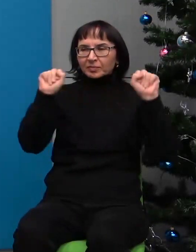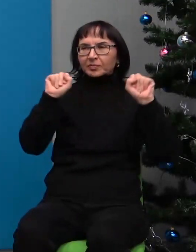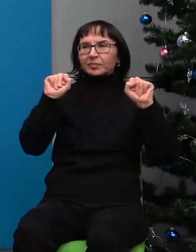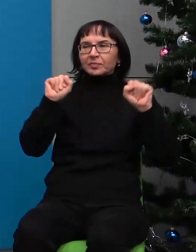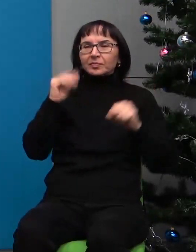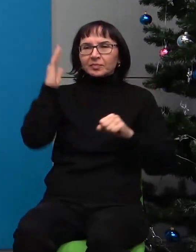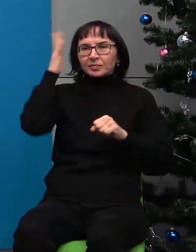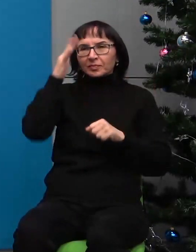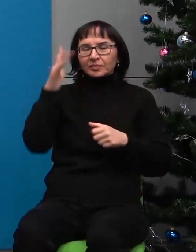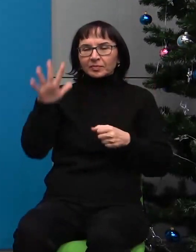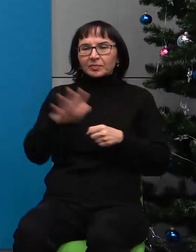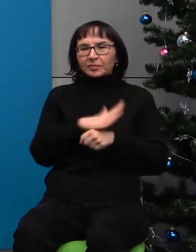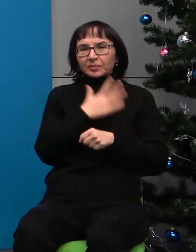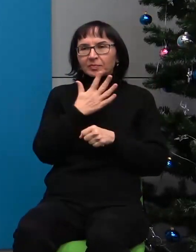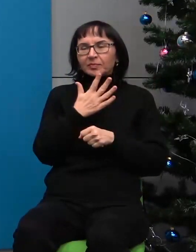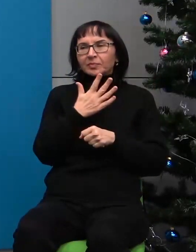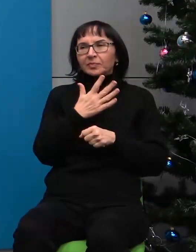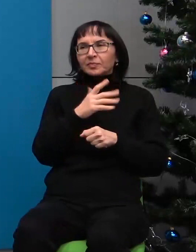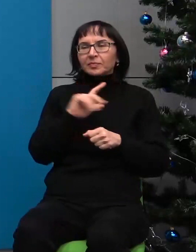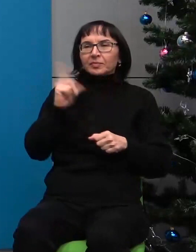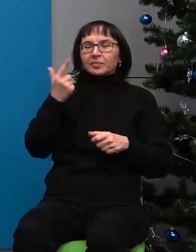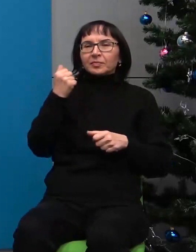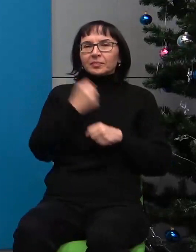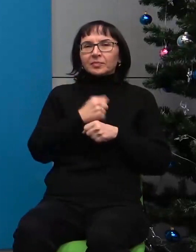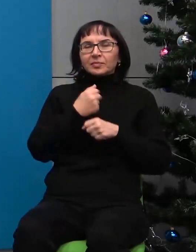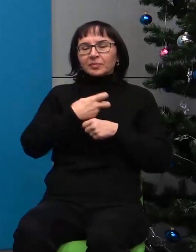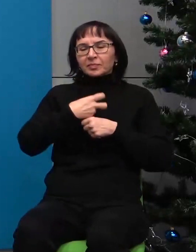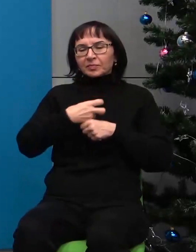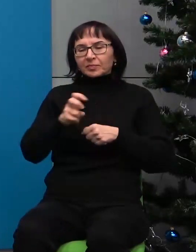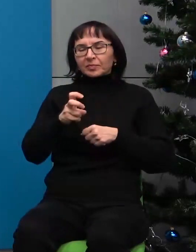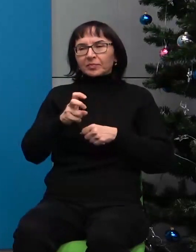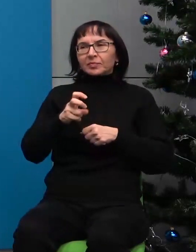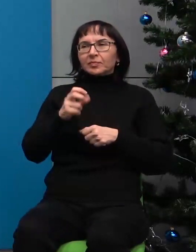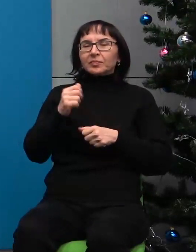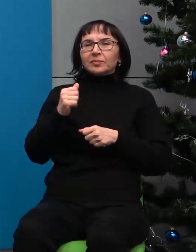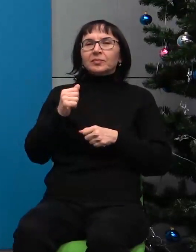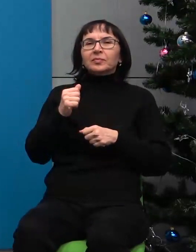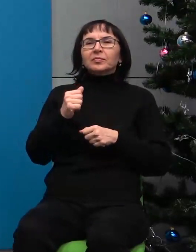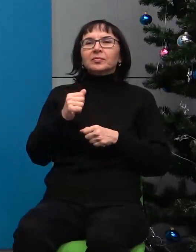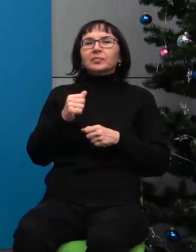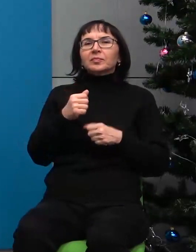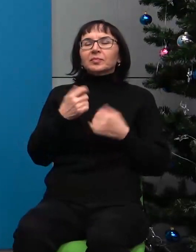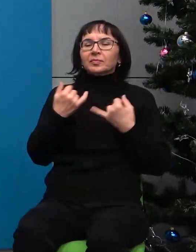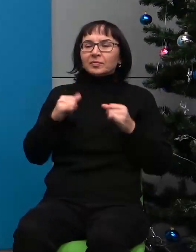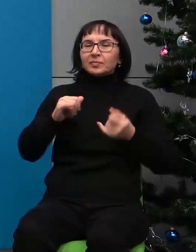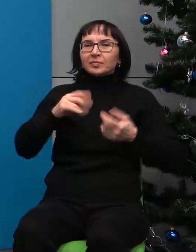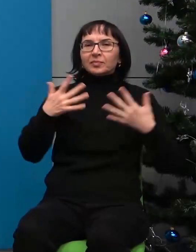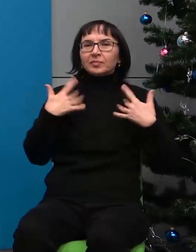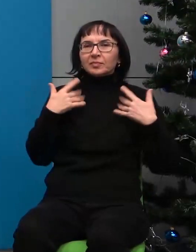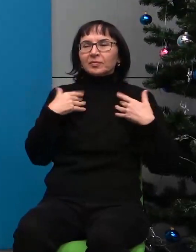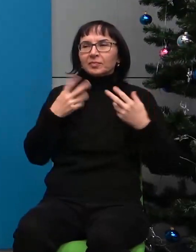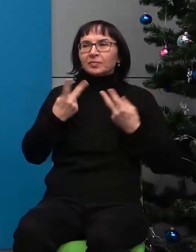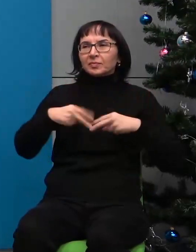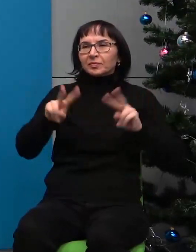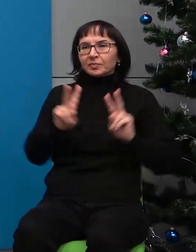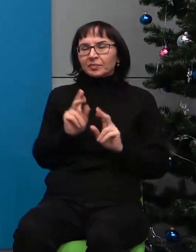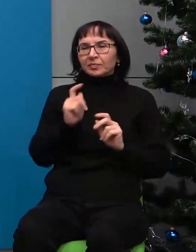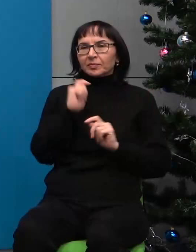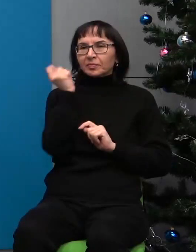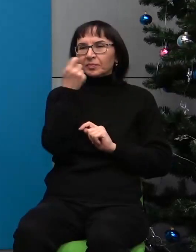I po prostu ja na drugi dzień rzuciłem pracę i zmieniłem swoje życie. Tak naprawdę było, ale wracając do tych podróży, no to właśnie Walkiewicz powiedział,